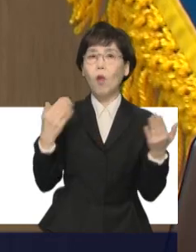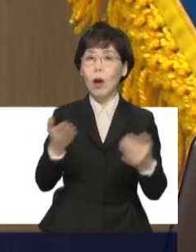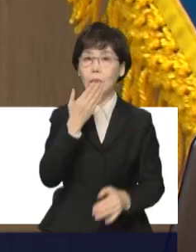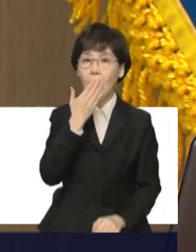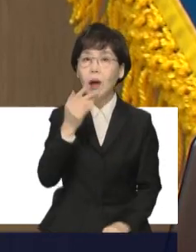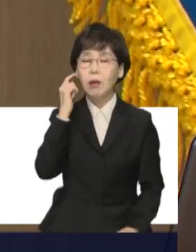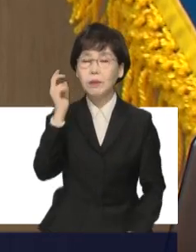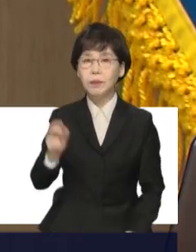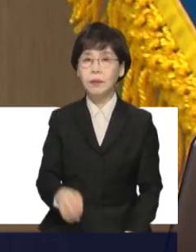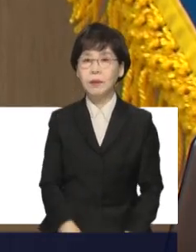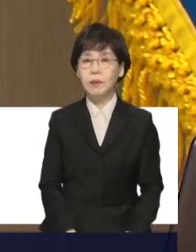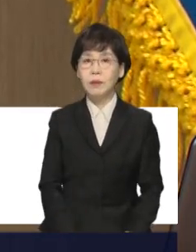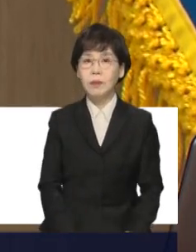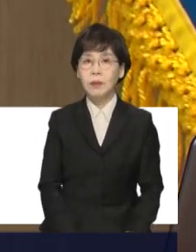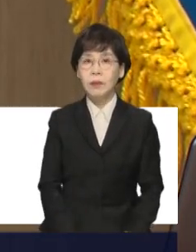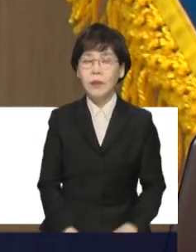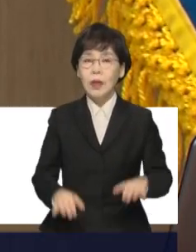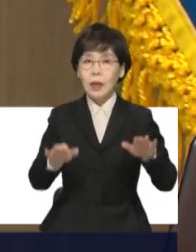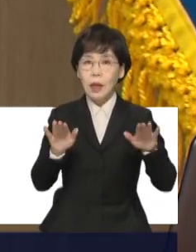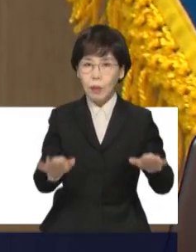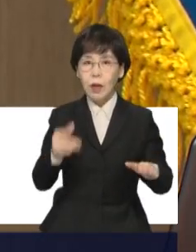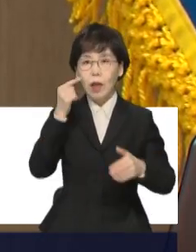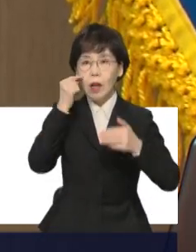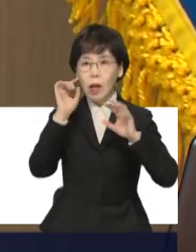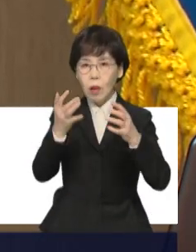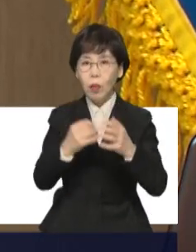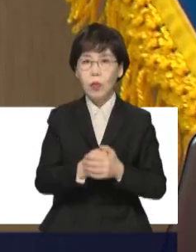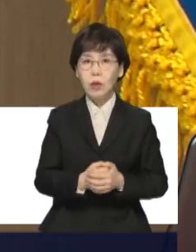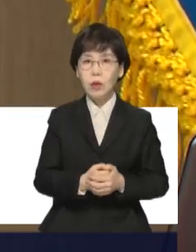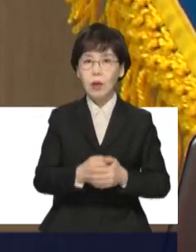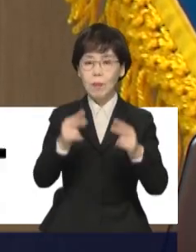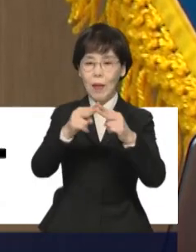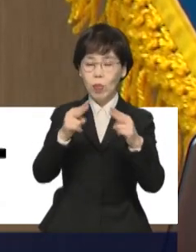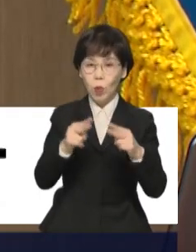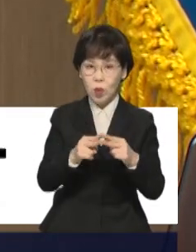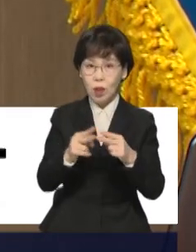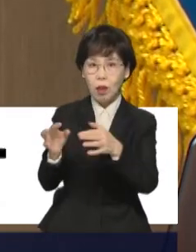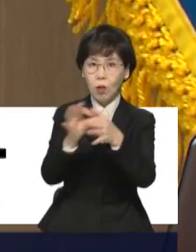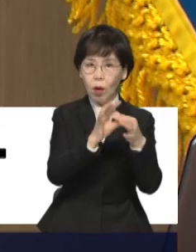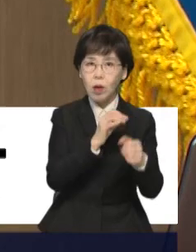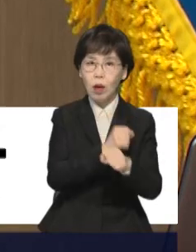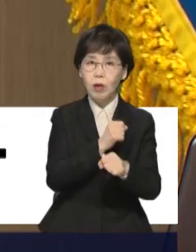이번에 일본은 반도체 관련 3개 소재,